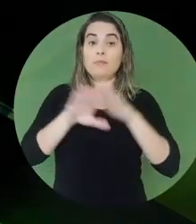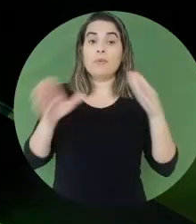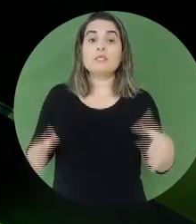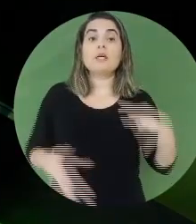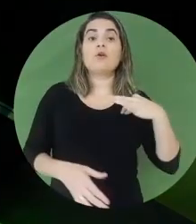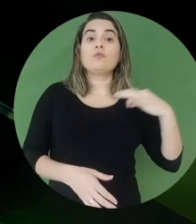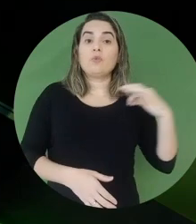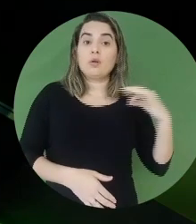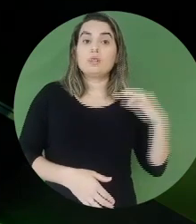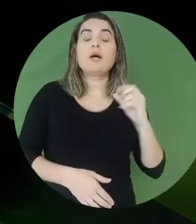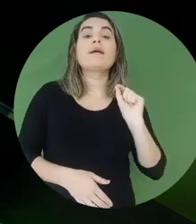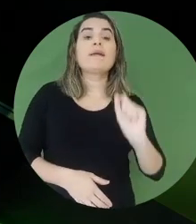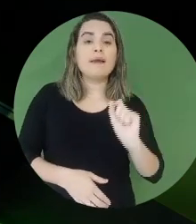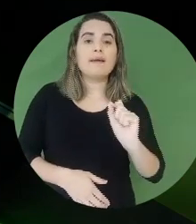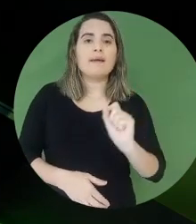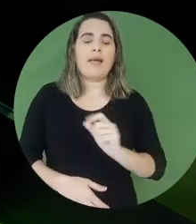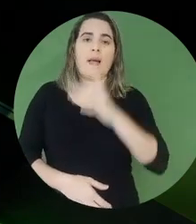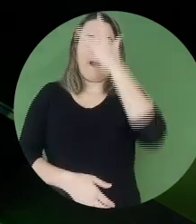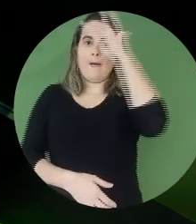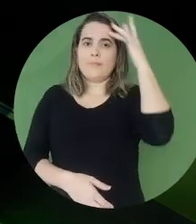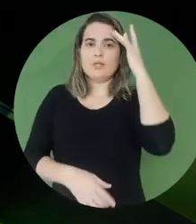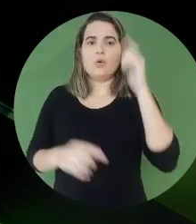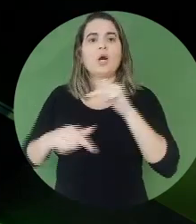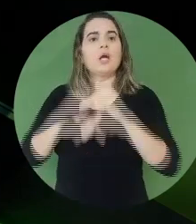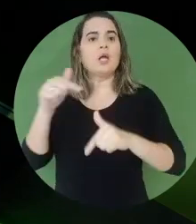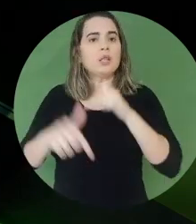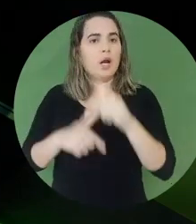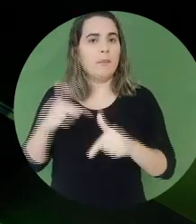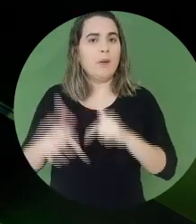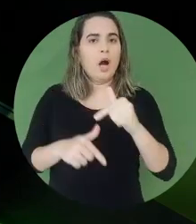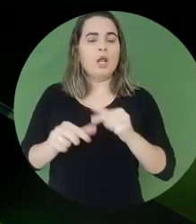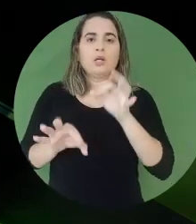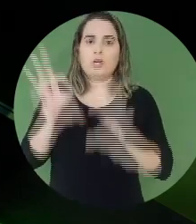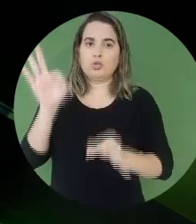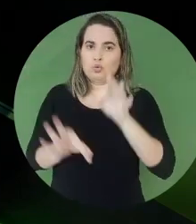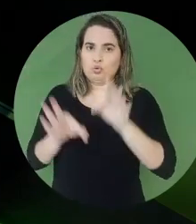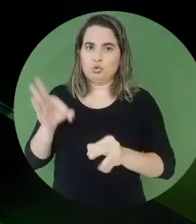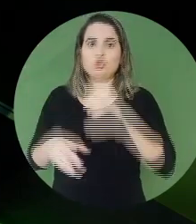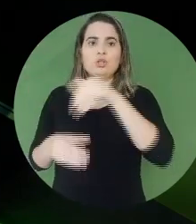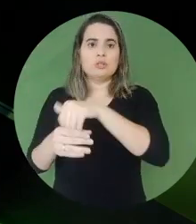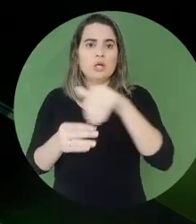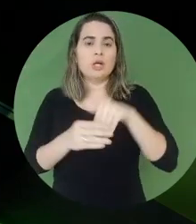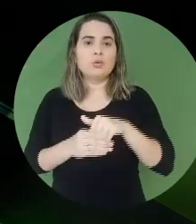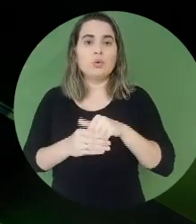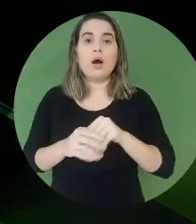servidor da Justiça Eleitoral. Candidato e parente até segundo grau, incluindo cônjuge.